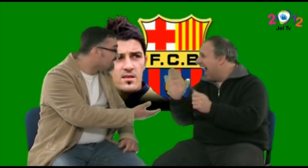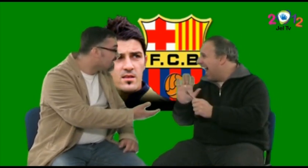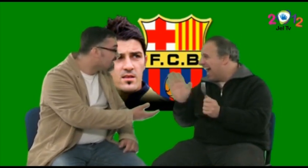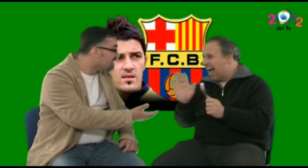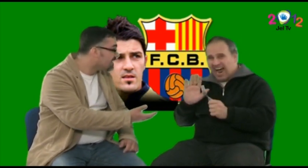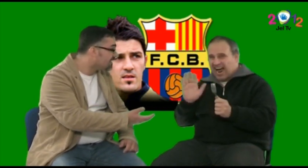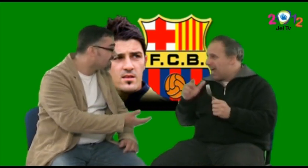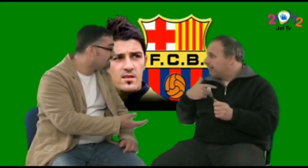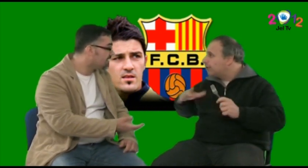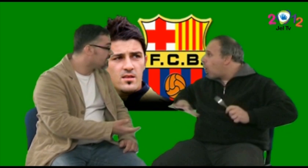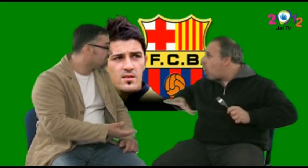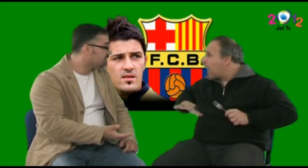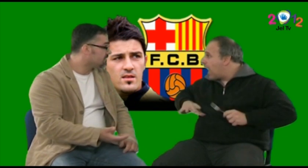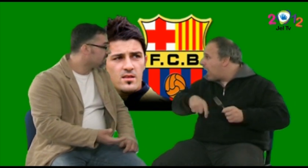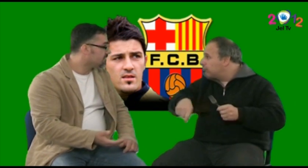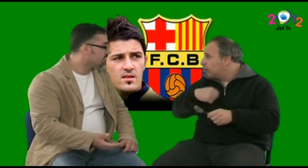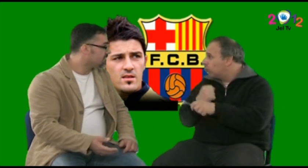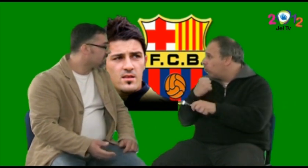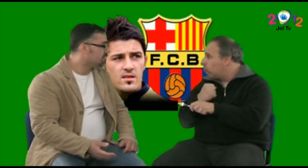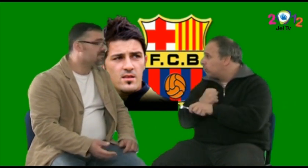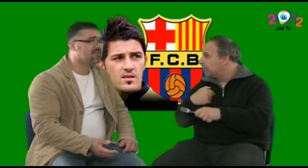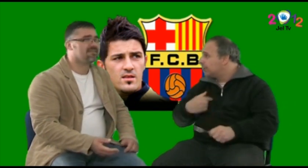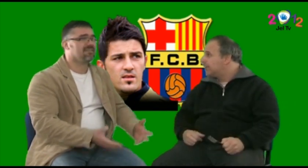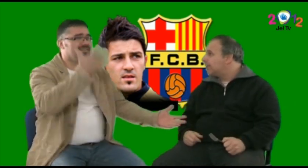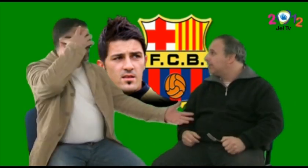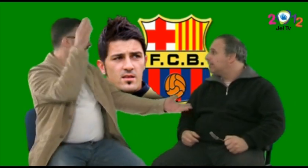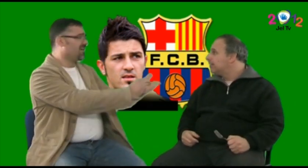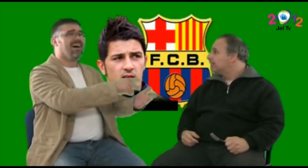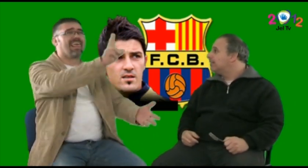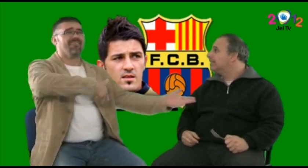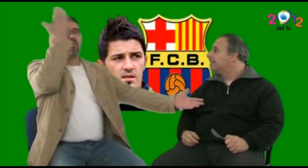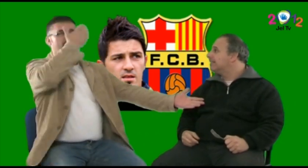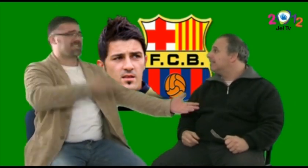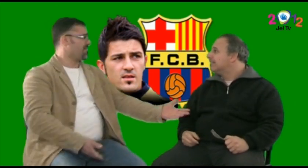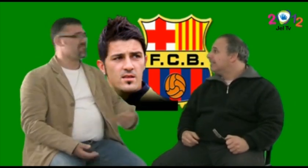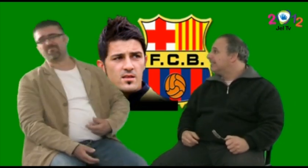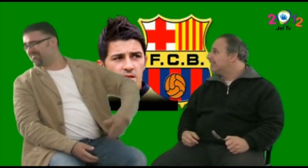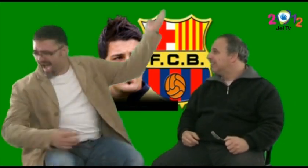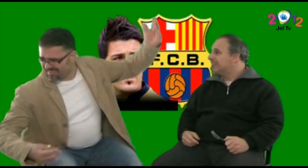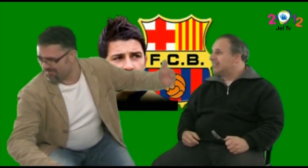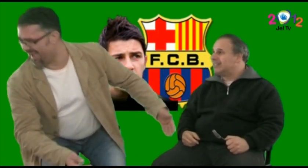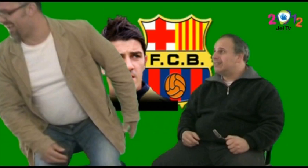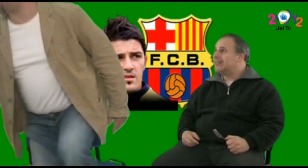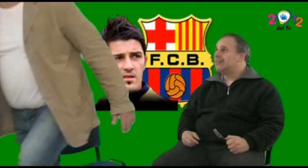Nem nem! Én konyhában dolgozom, szakács vagyok! - Hülye vagy! Menj már!